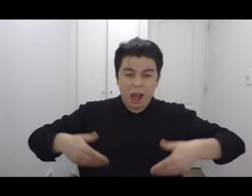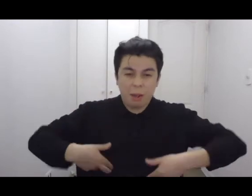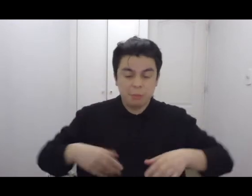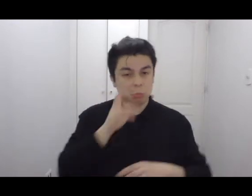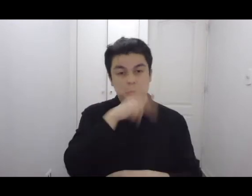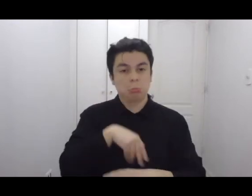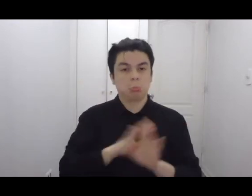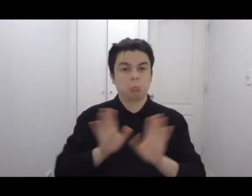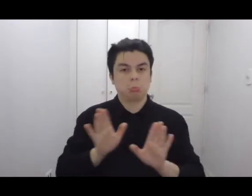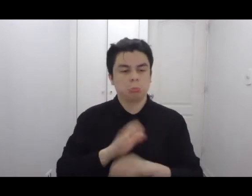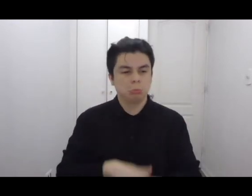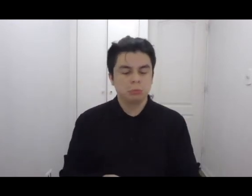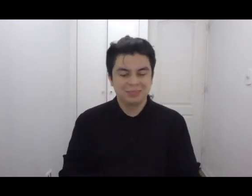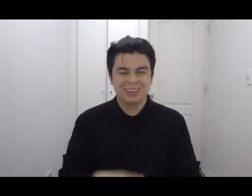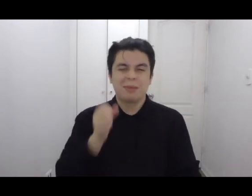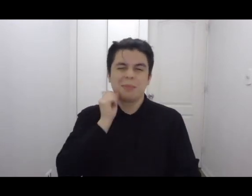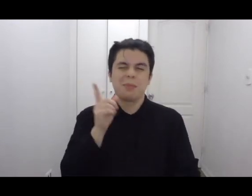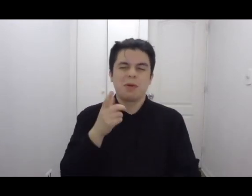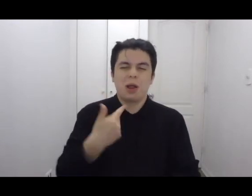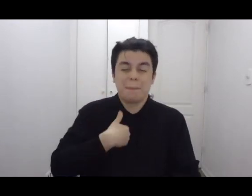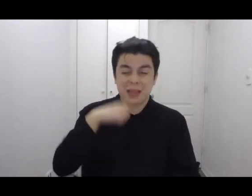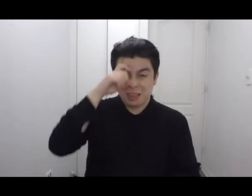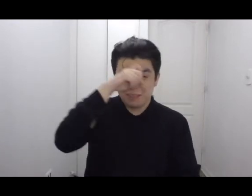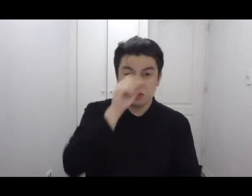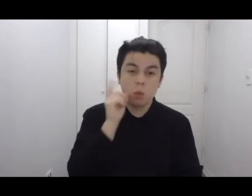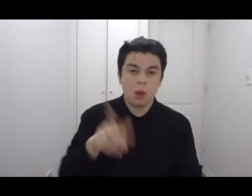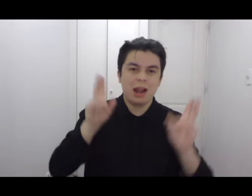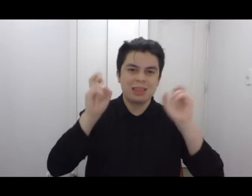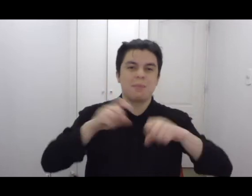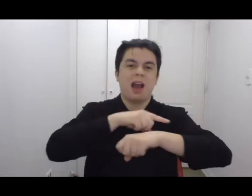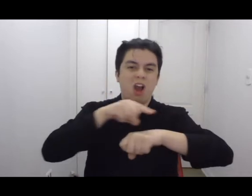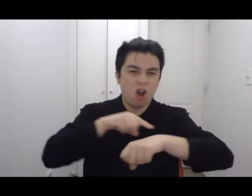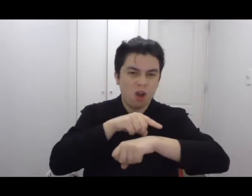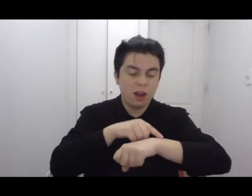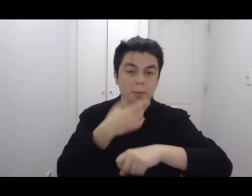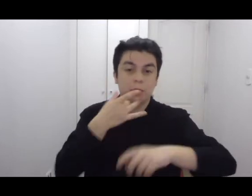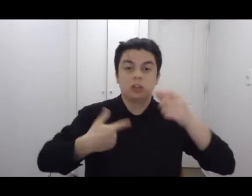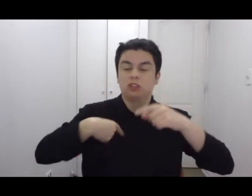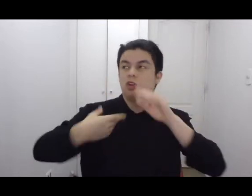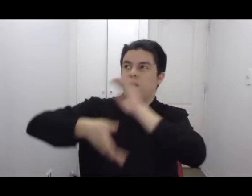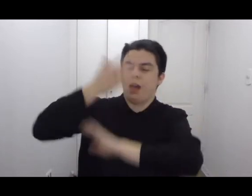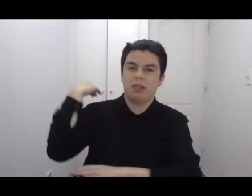no va a pasar entonces lo que más me costó a mi fue los horarios de las comidas porque